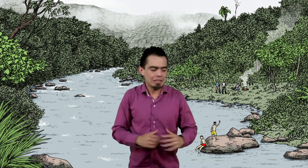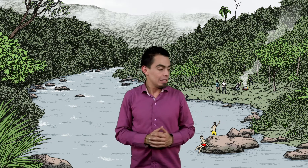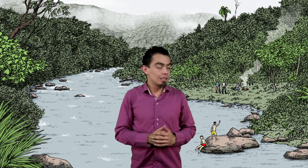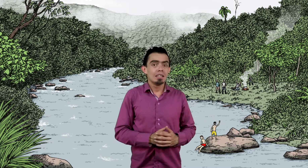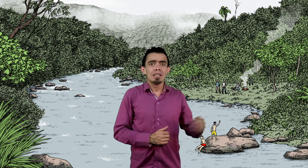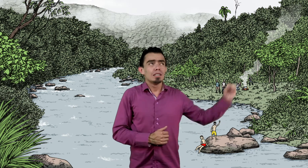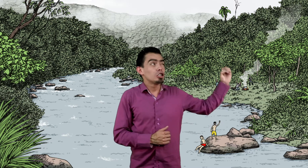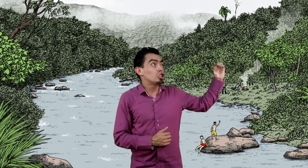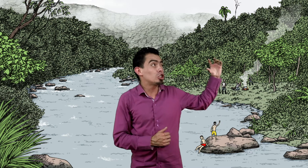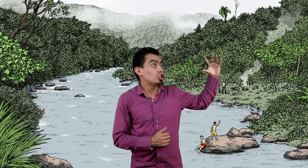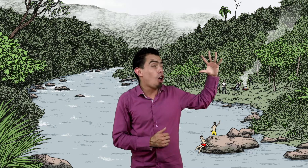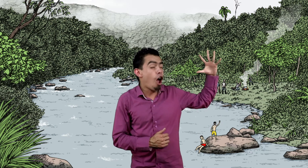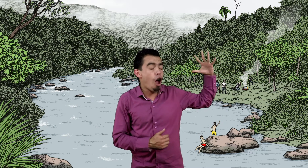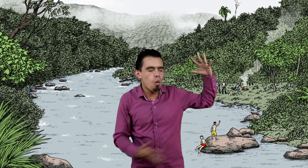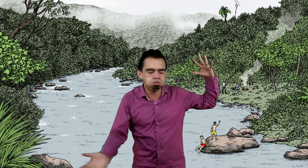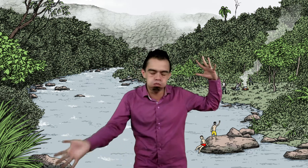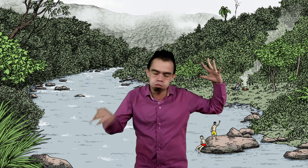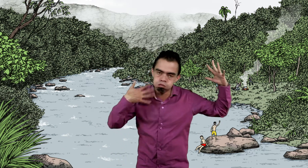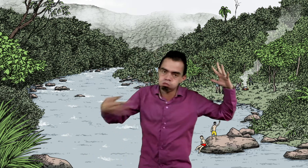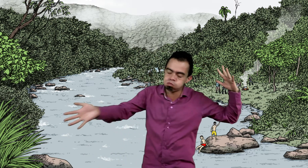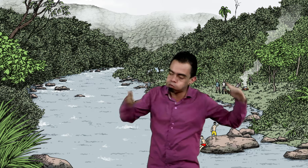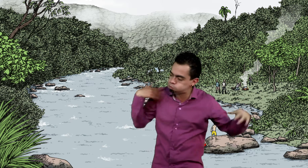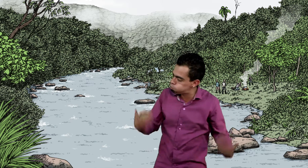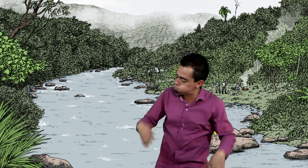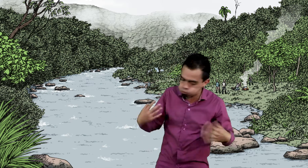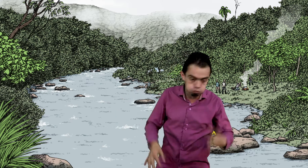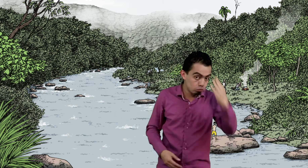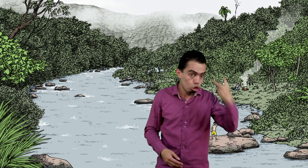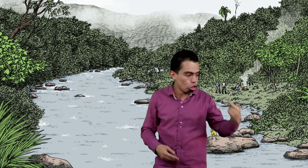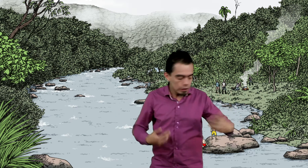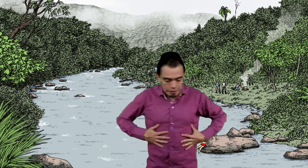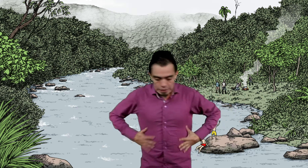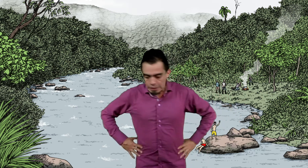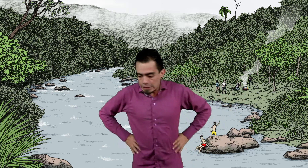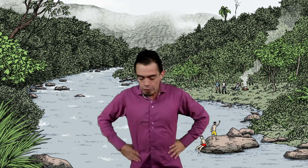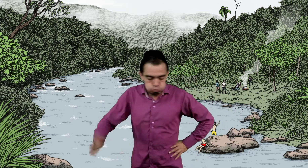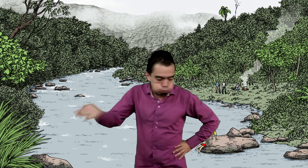y el calor que hacía era demasiado fuerte.